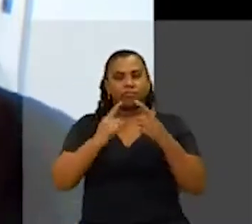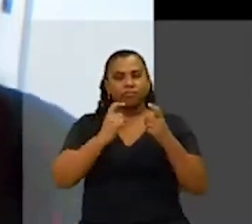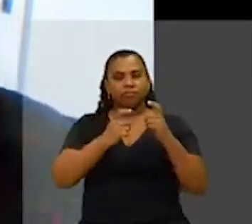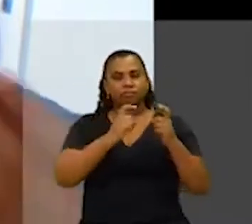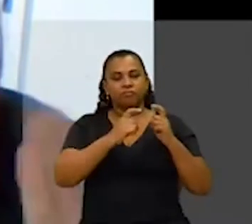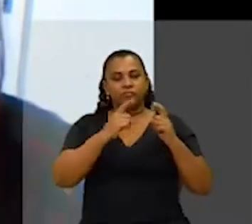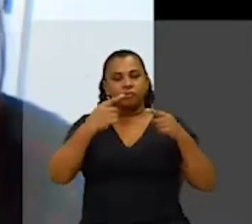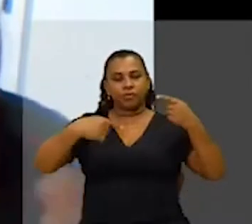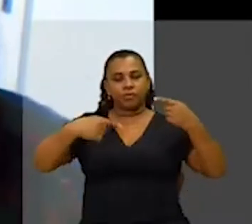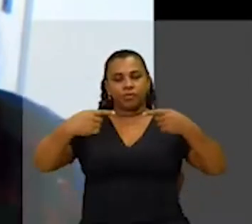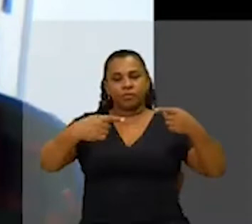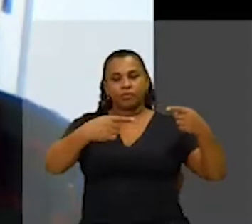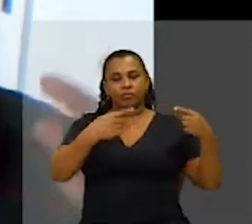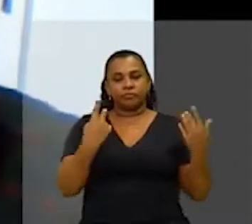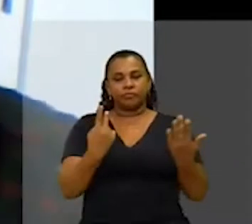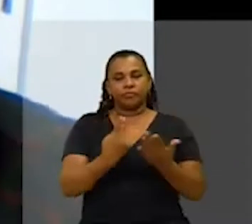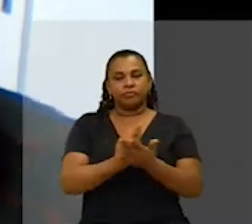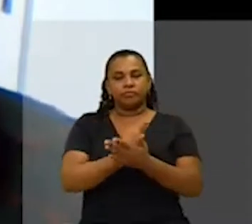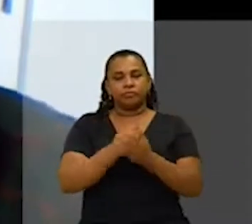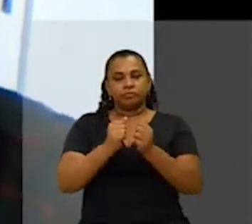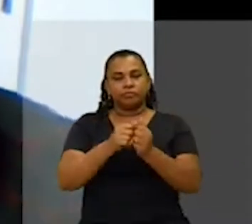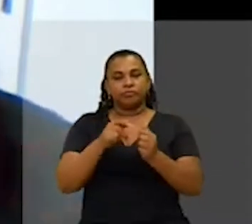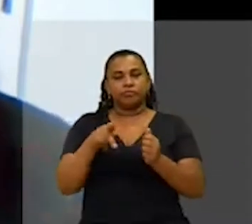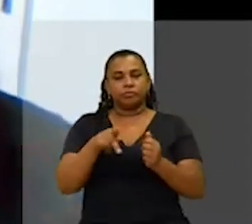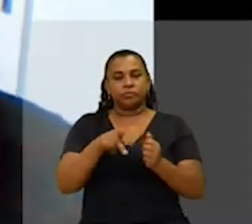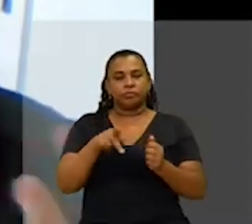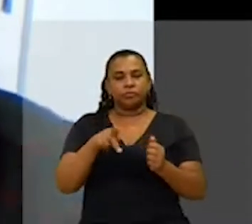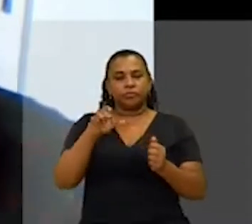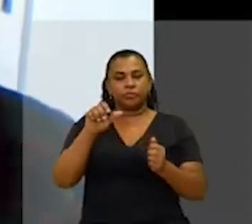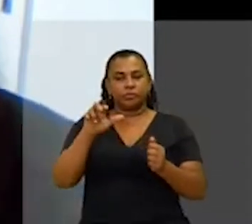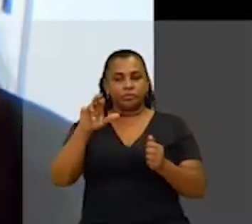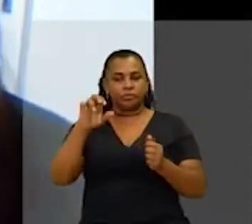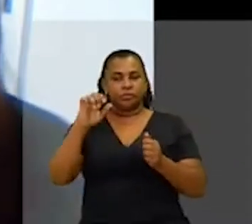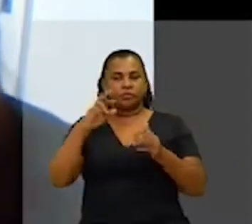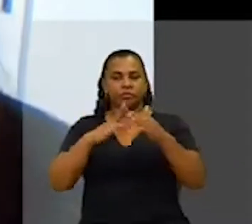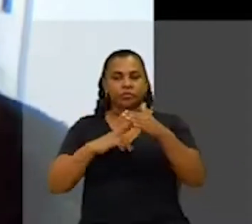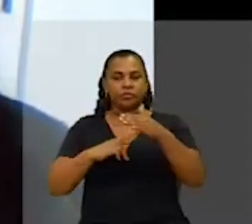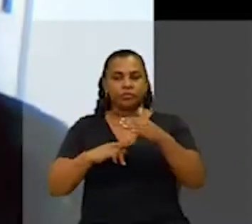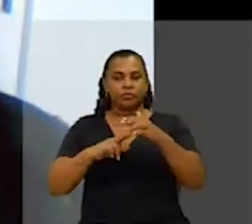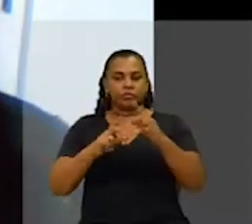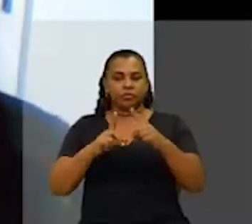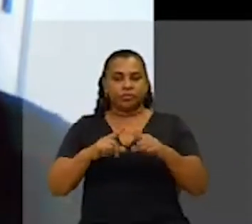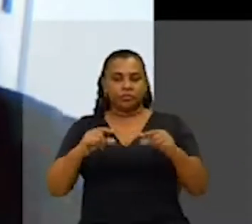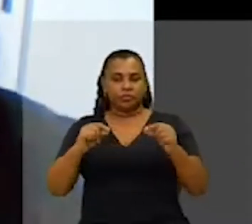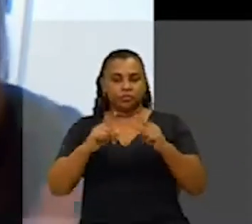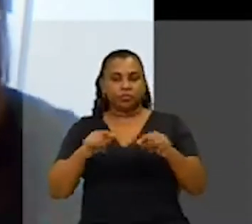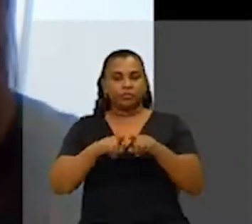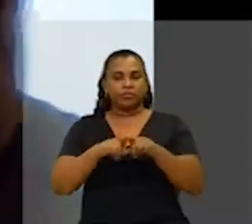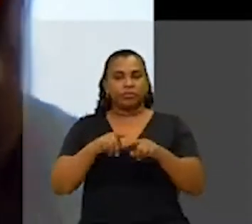juntamente com o professor Carlos Machado da UnB Professor Cristiano Rodrigues da UFMG no